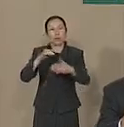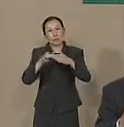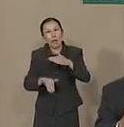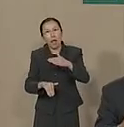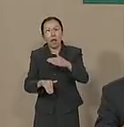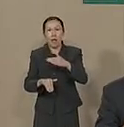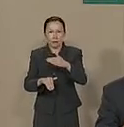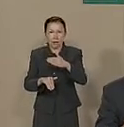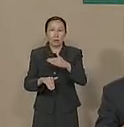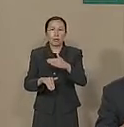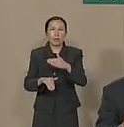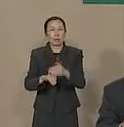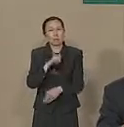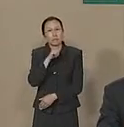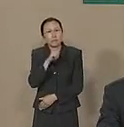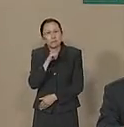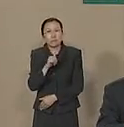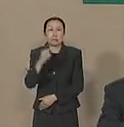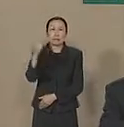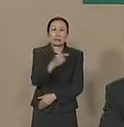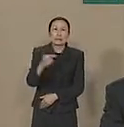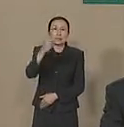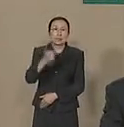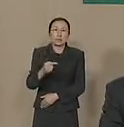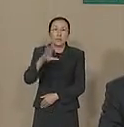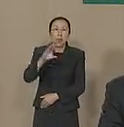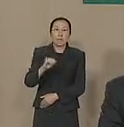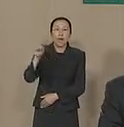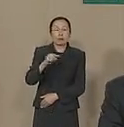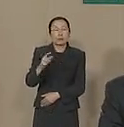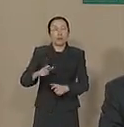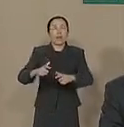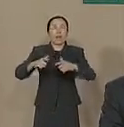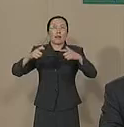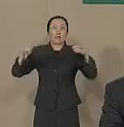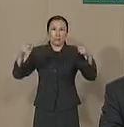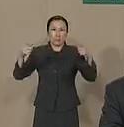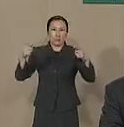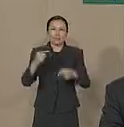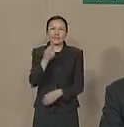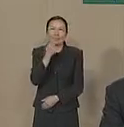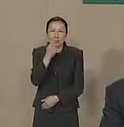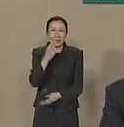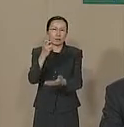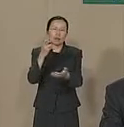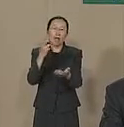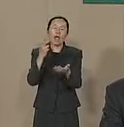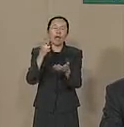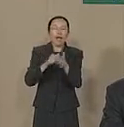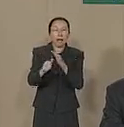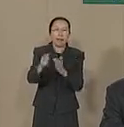1000万人を超えて 広がっています 私たちは 労働者派遣法を抜本改正し